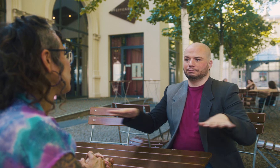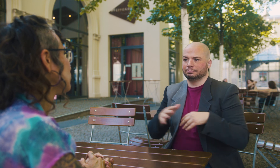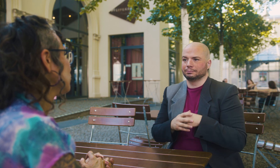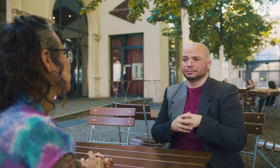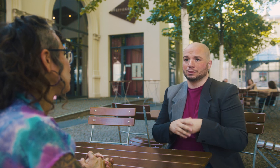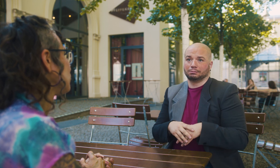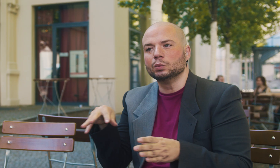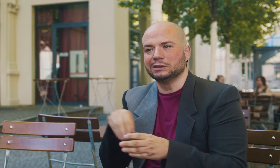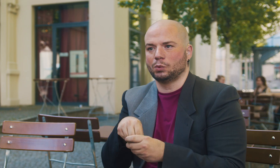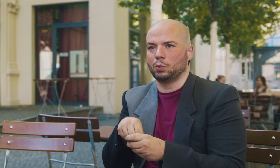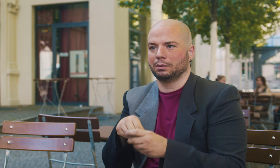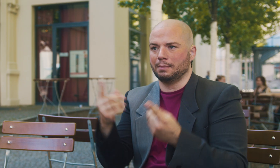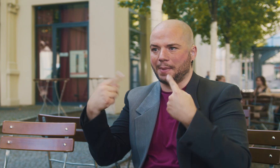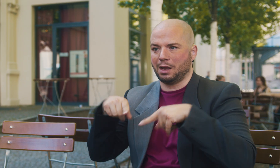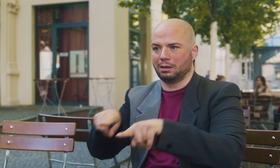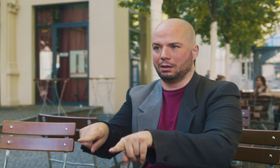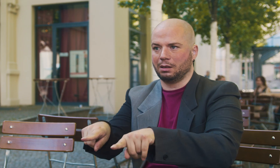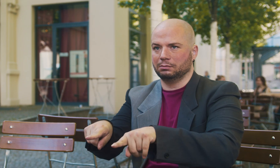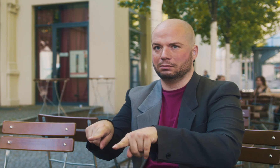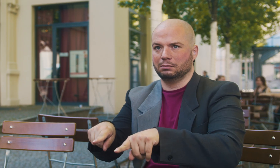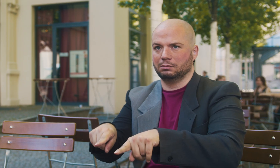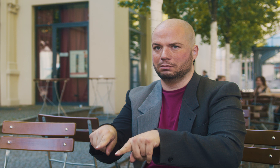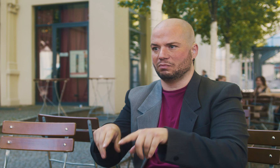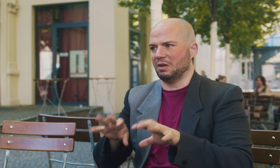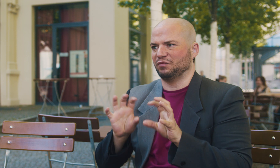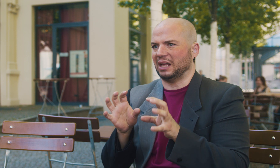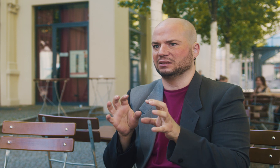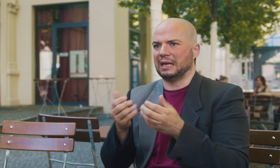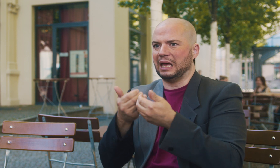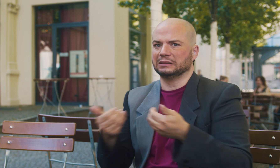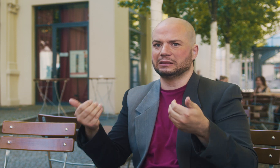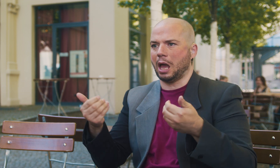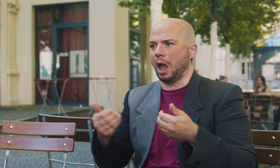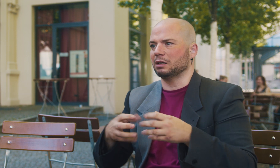Die Frage der Inklusion, zum Beispiel durch Untertitelung in den Medien